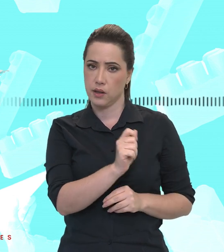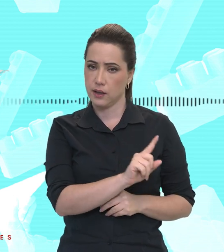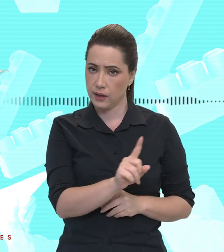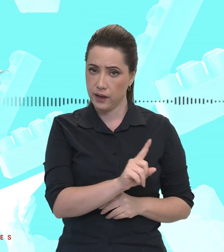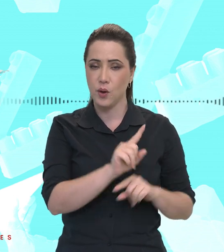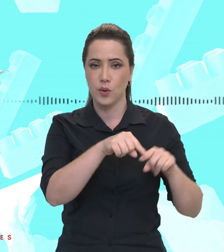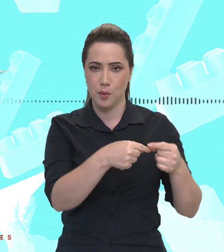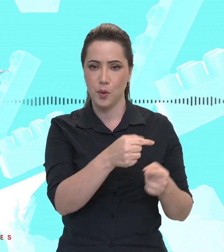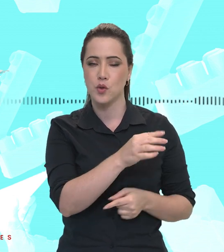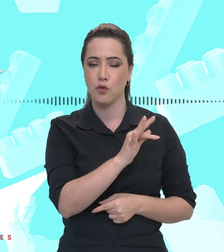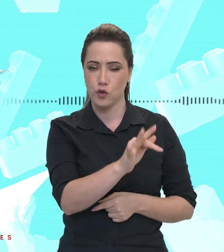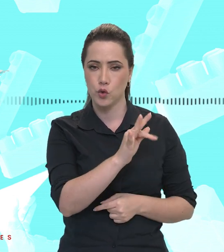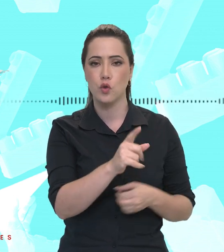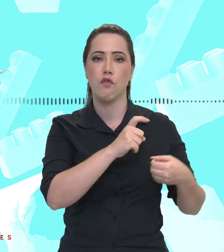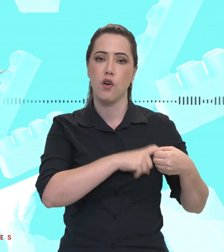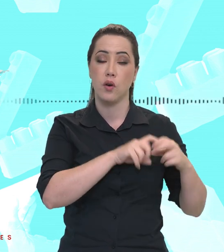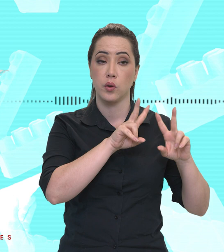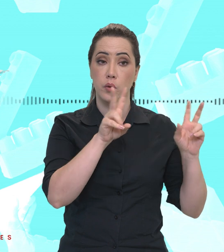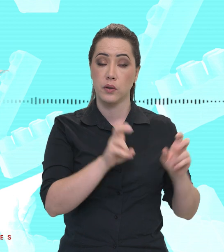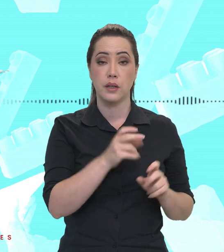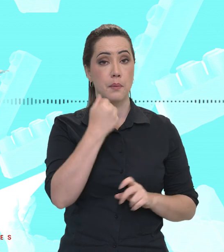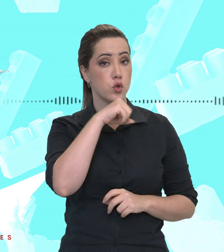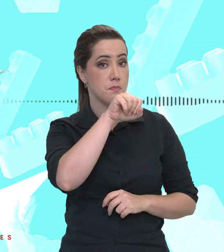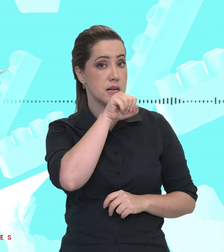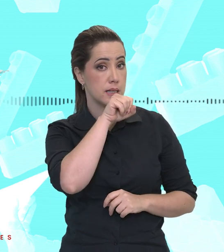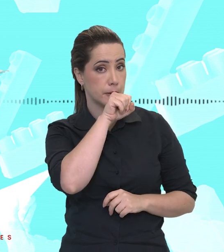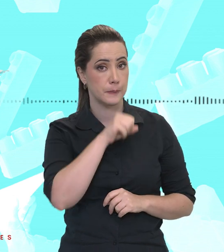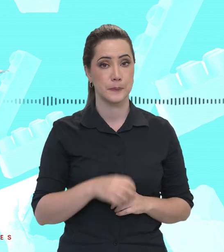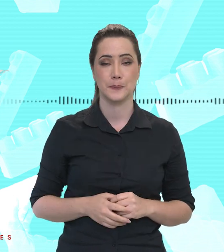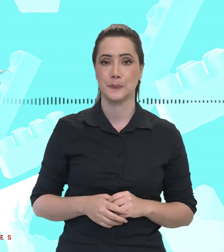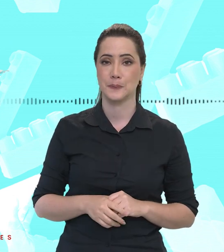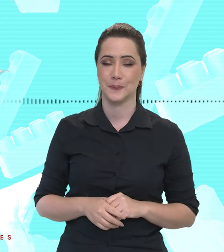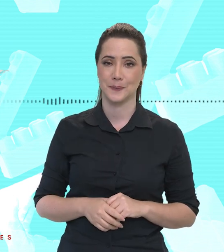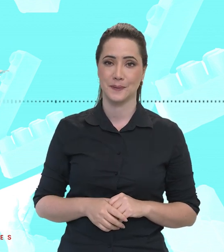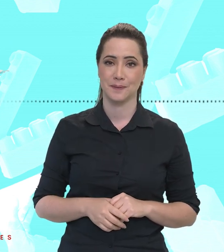volta no próximo episódio dedicado às maternidades neurodiversas. Aviso de utilidade pública